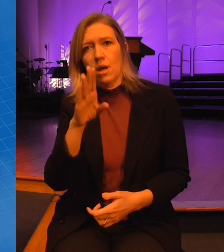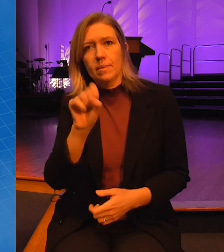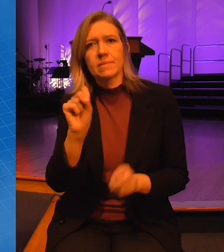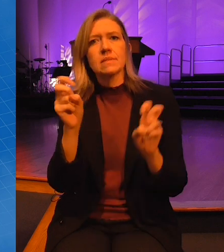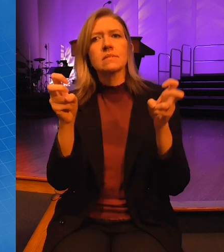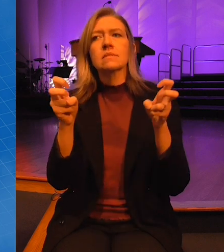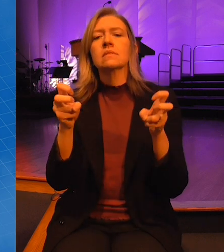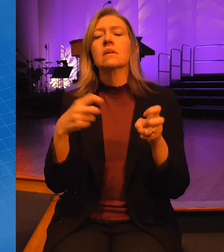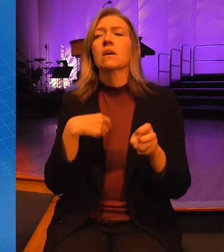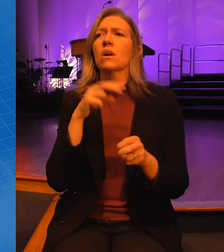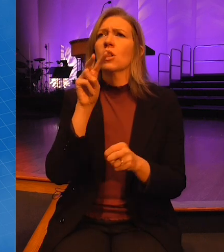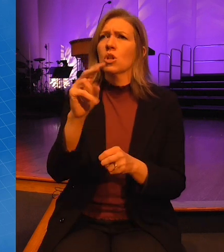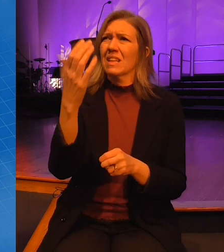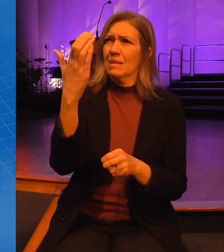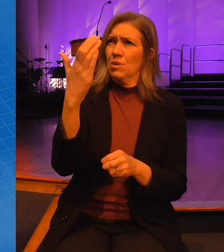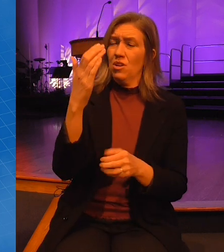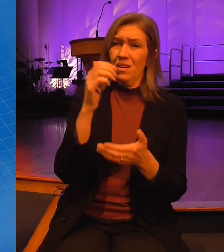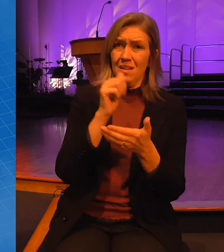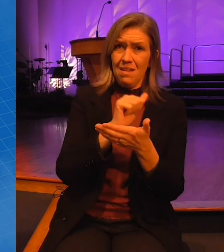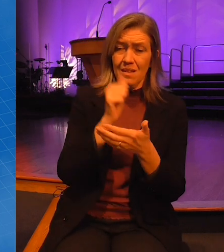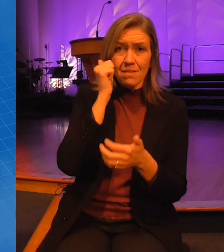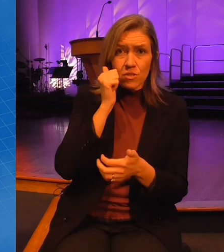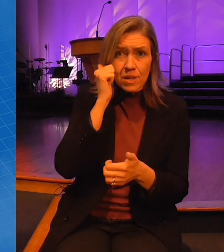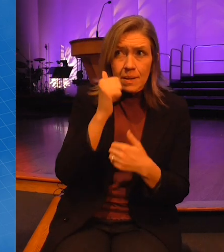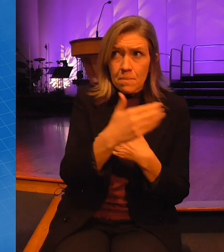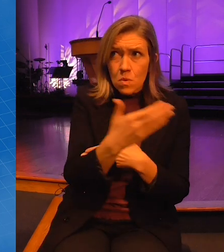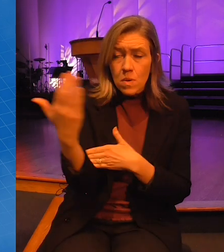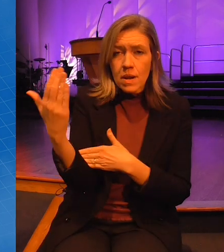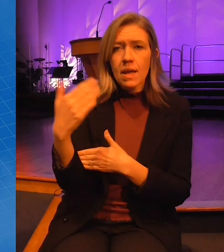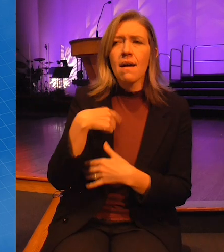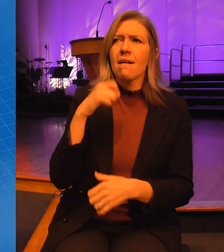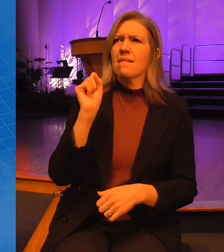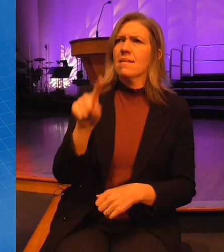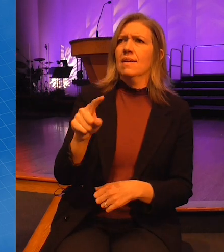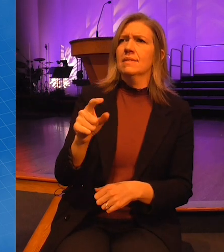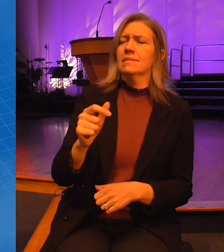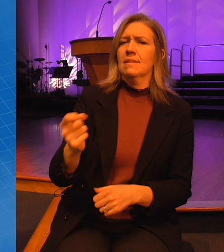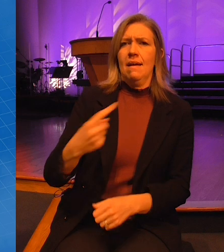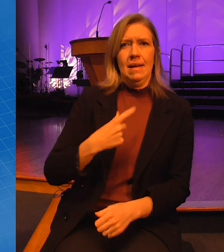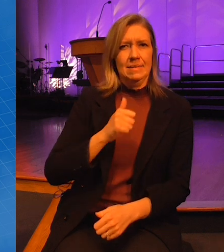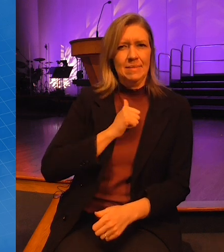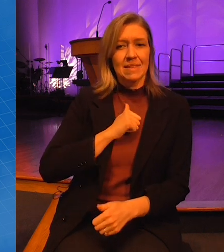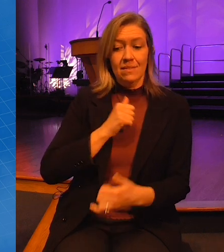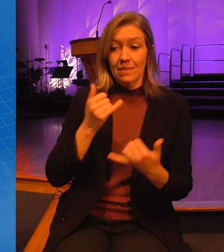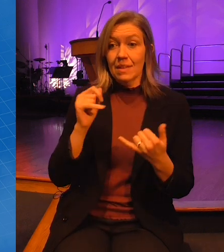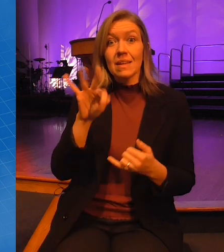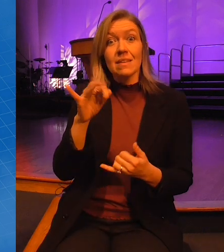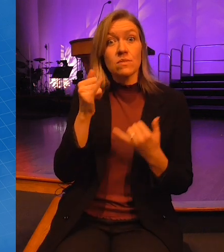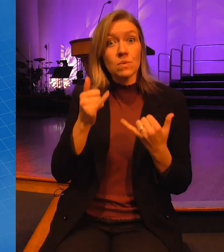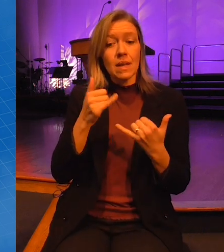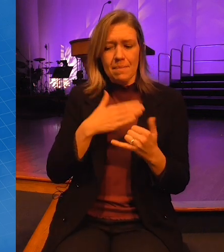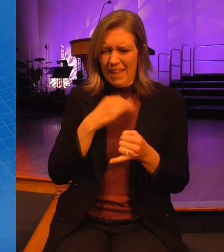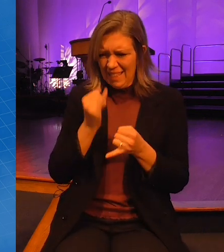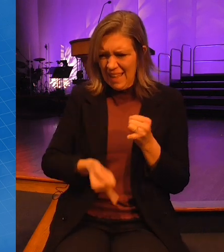me he preguntado si hoy sería el último día de mi vida. ¿Querría hacer lo que soy? estoy a punto de hacer hoy